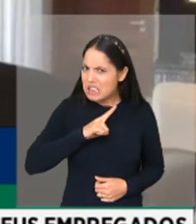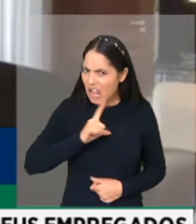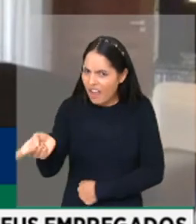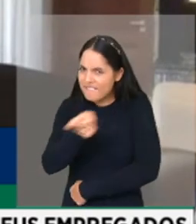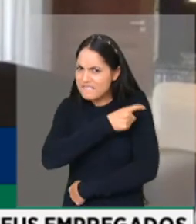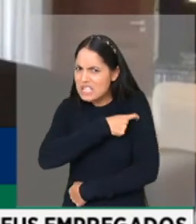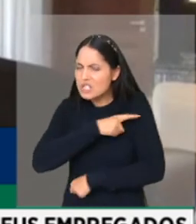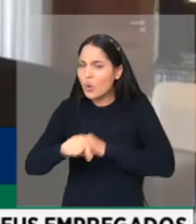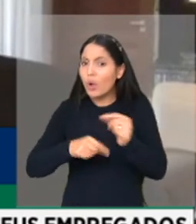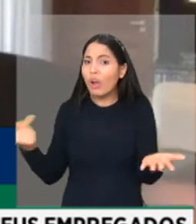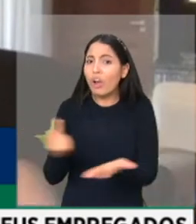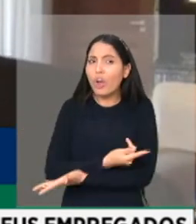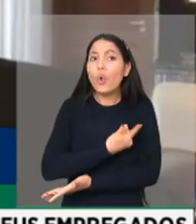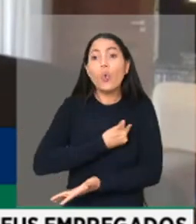SE TIVESSE, O GOVERNO TERIA FEITO A VACINAÇÃO DE FORMA